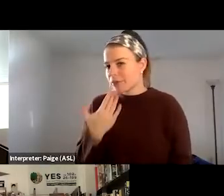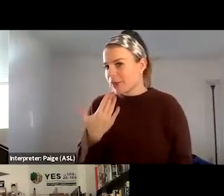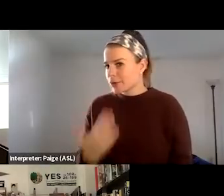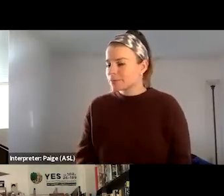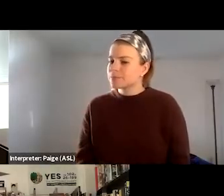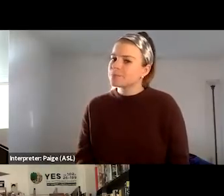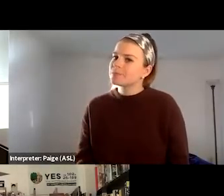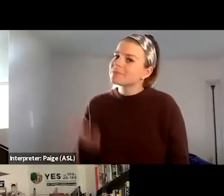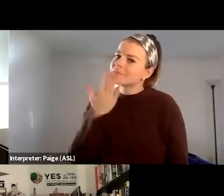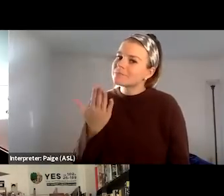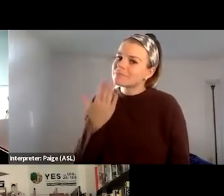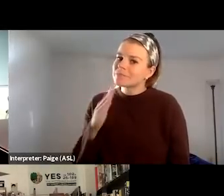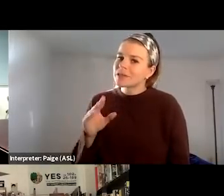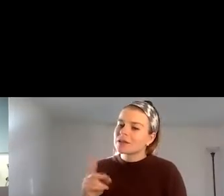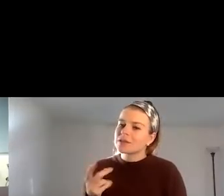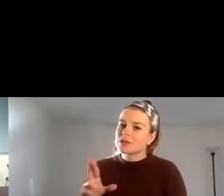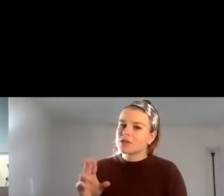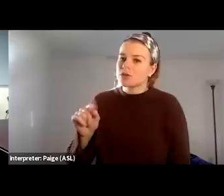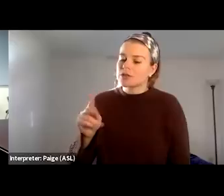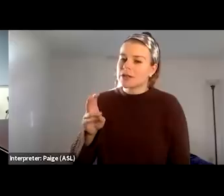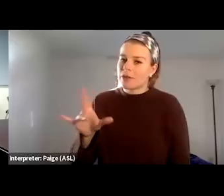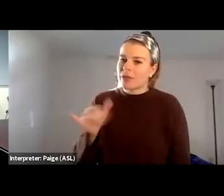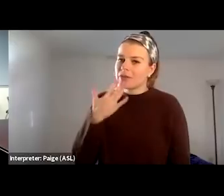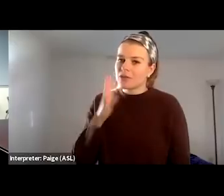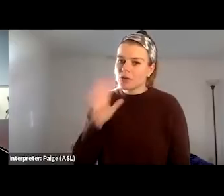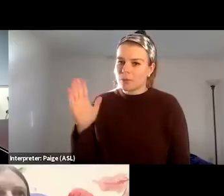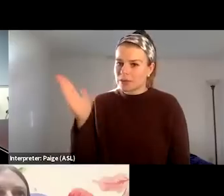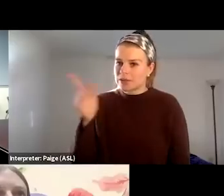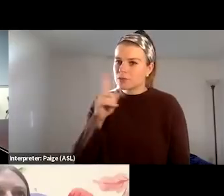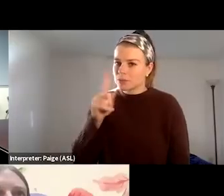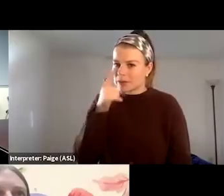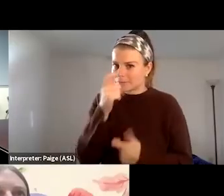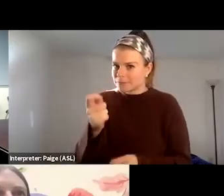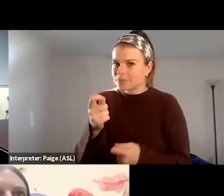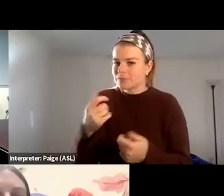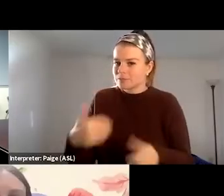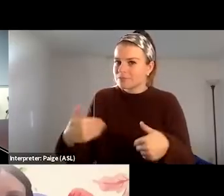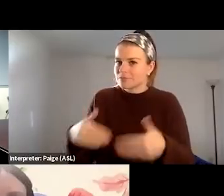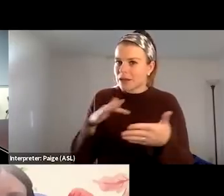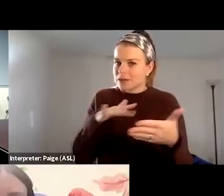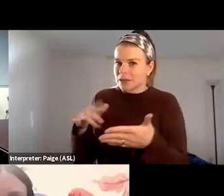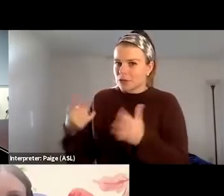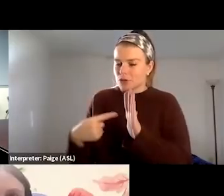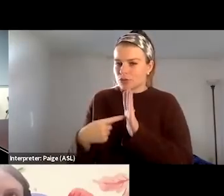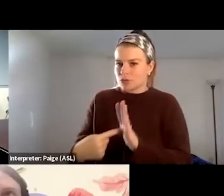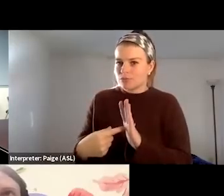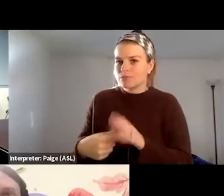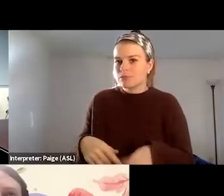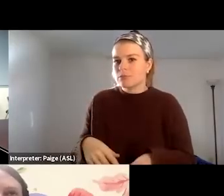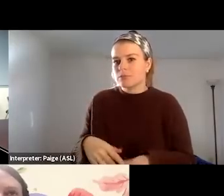Dr. Townley, gracias por esa presentación y ese conjunto de estudios tan interesantes que compartió junto con la discusión de las implicaciones.